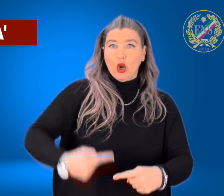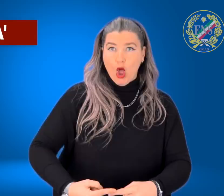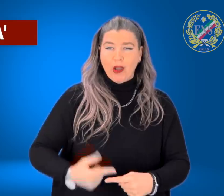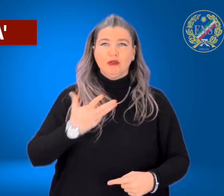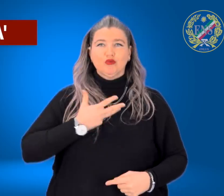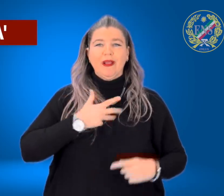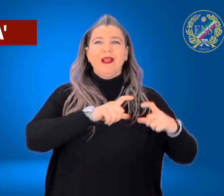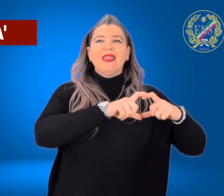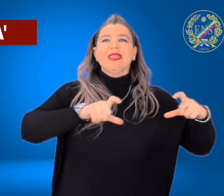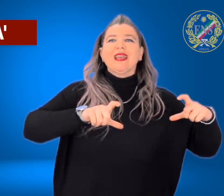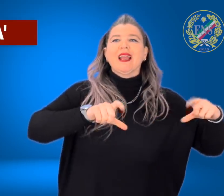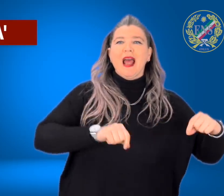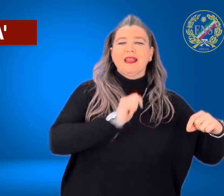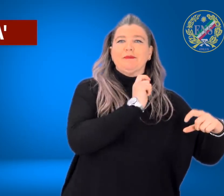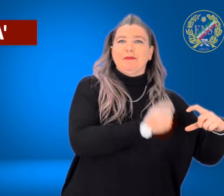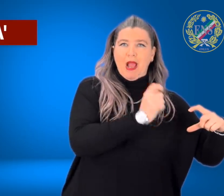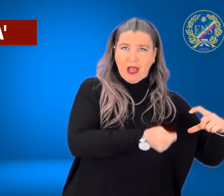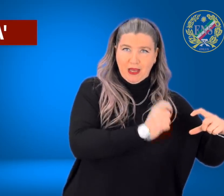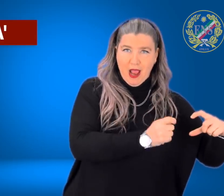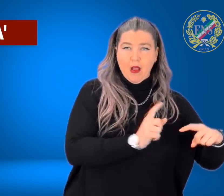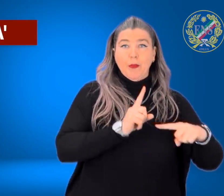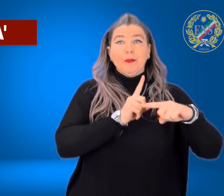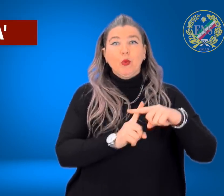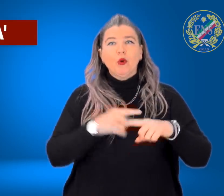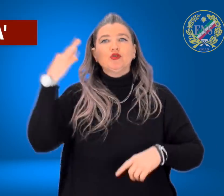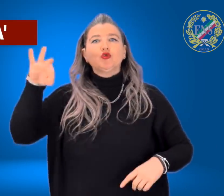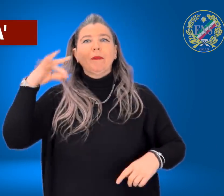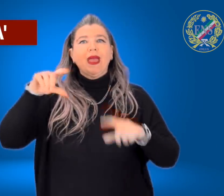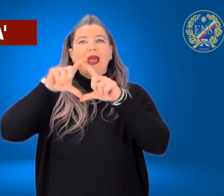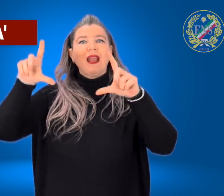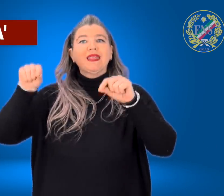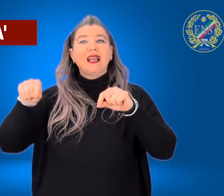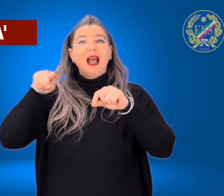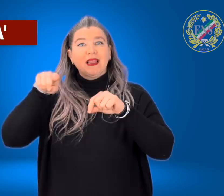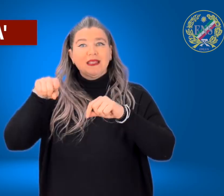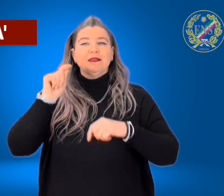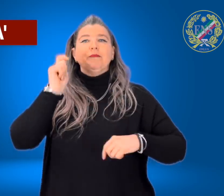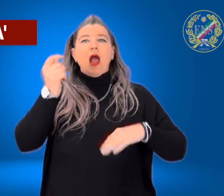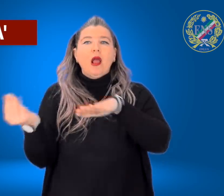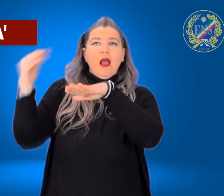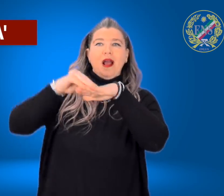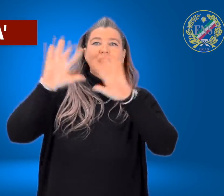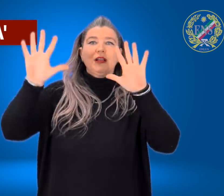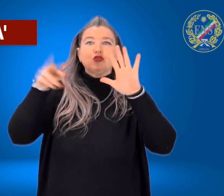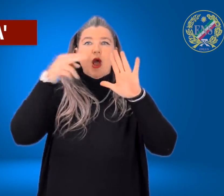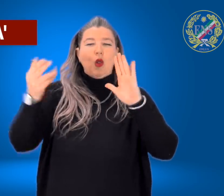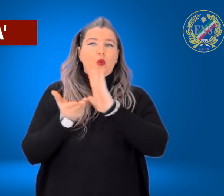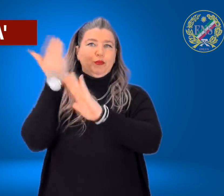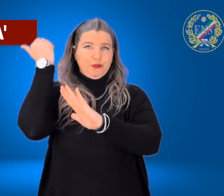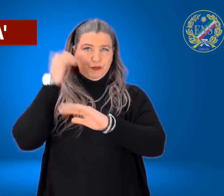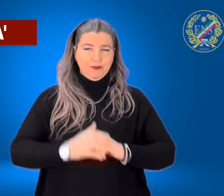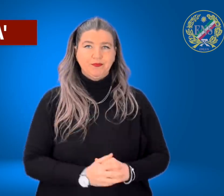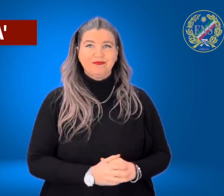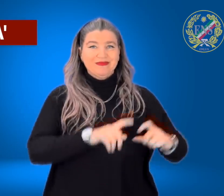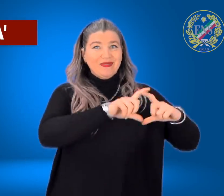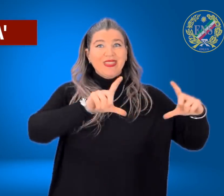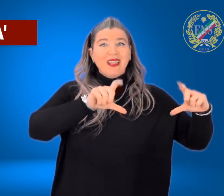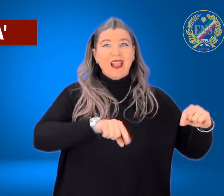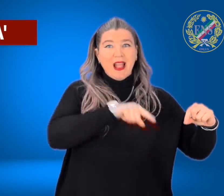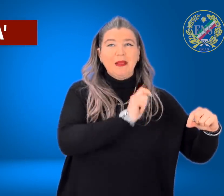Fino adesso si pagava il ticket e il superticket con la tassa di 10€ adesso viene tolta